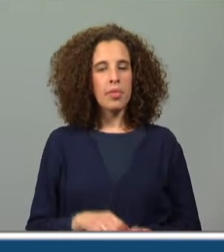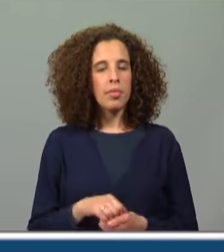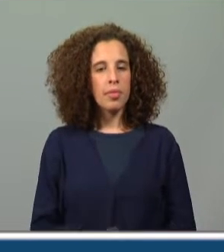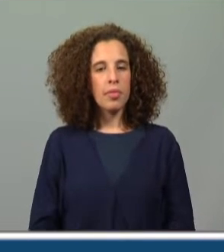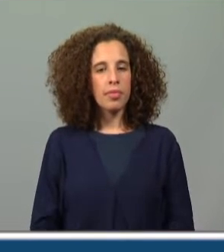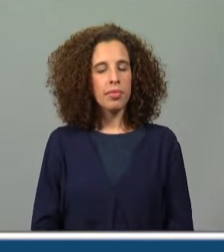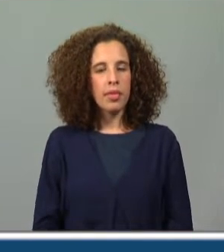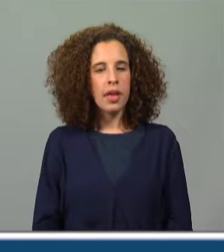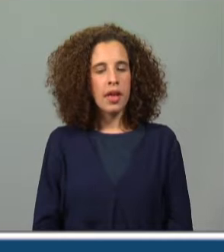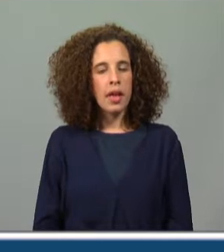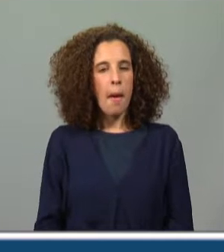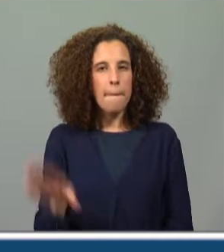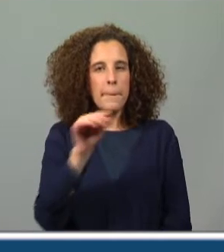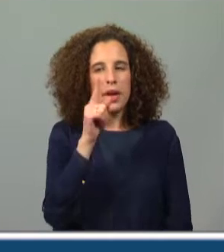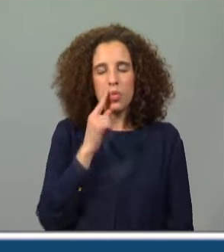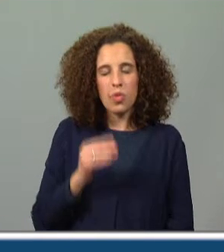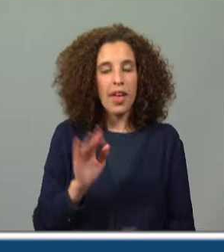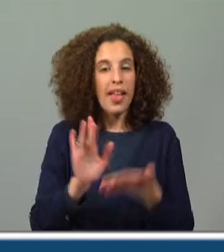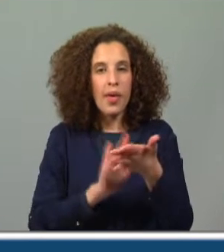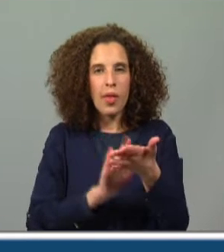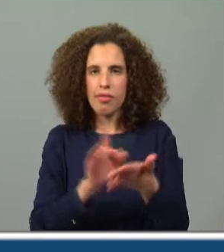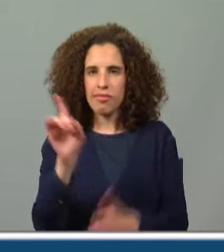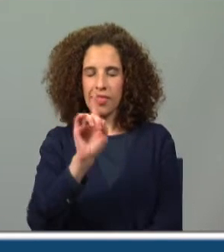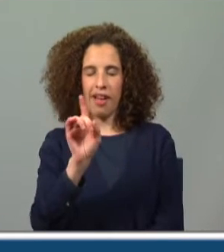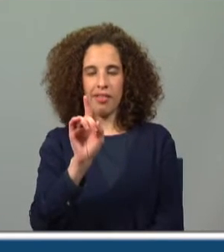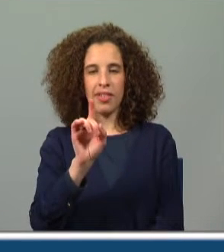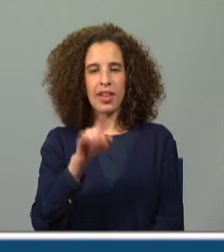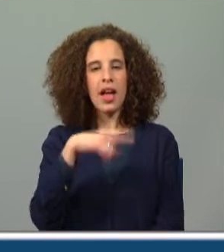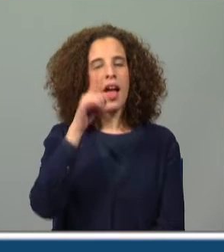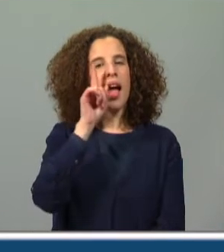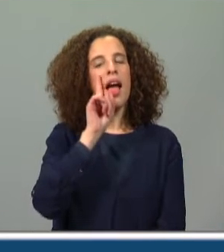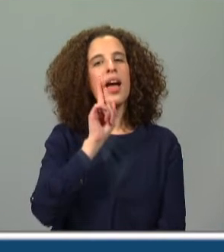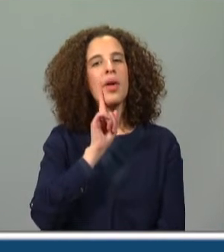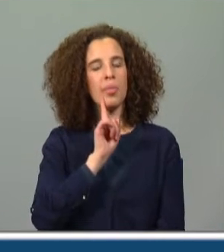não era mais uma menina com livro era uma mulher 不再是一個拿著書的女孩是個女人